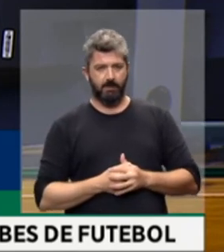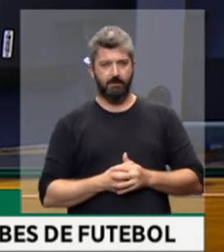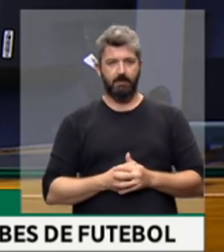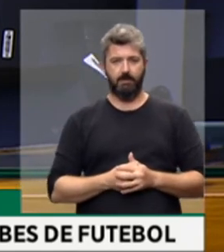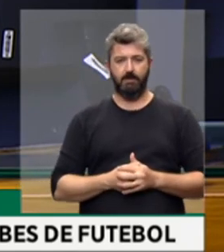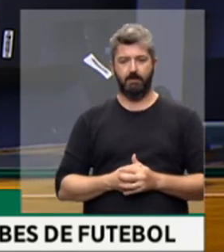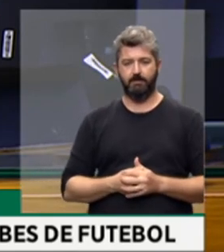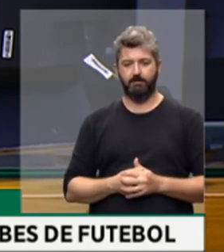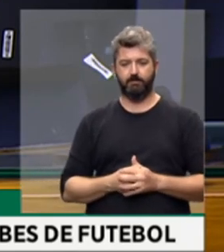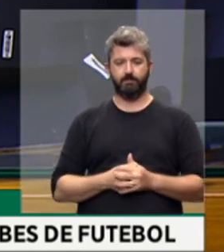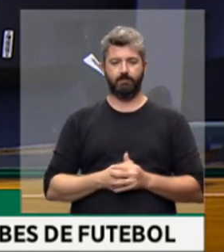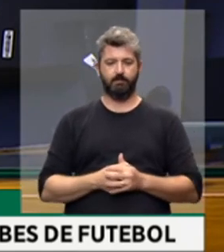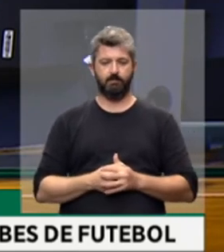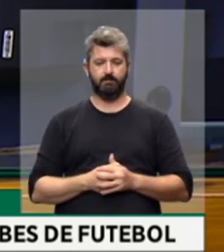ORDEM, NÓS TEREMOS QUE DERROTAR O RELATOR PARA DEPOIS